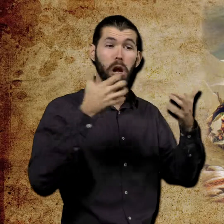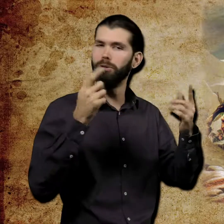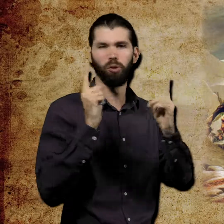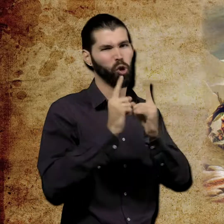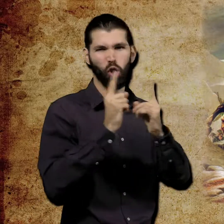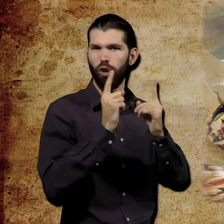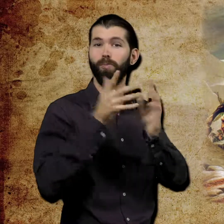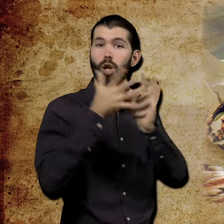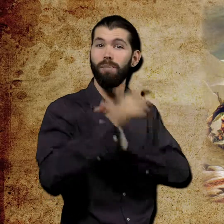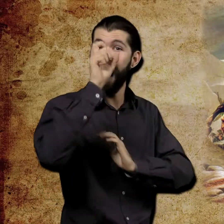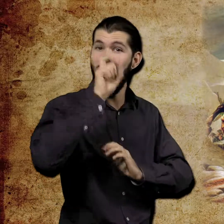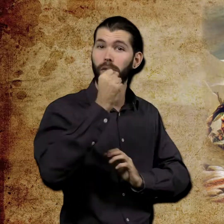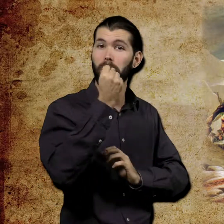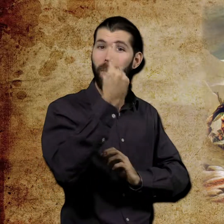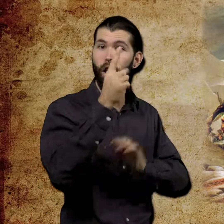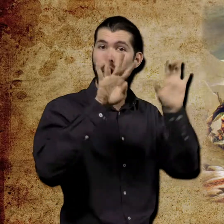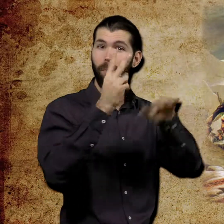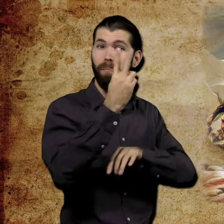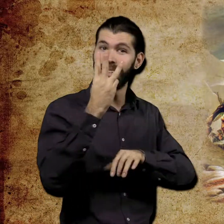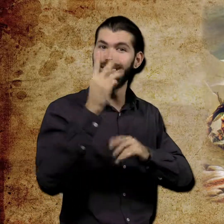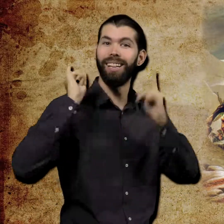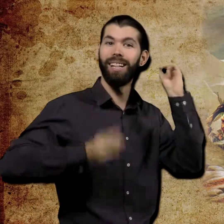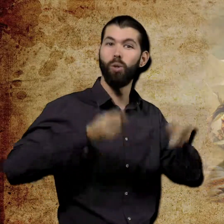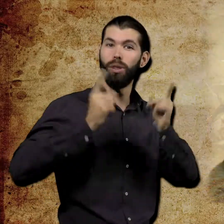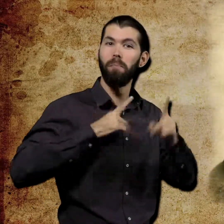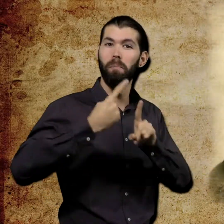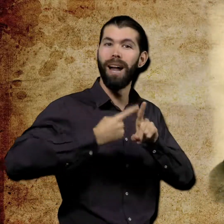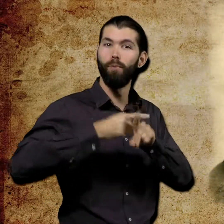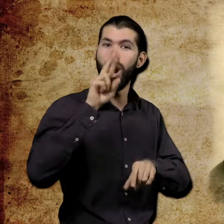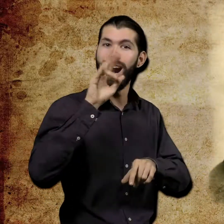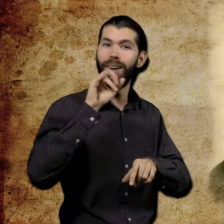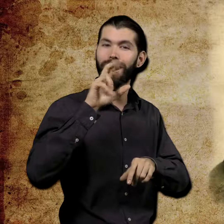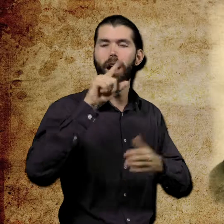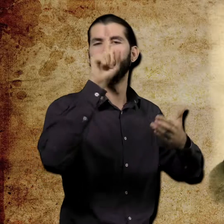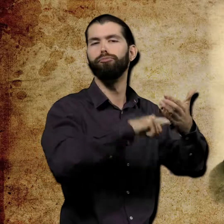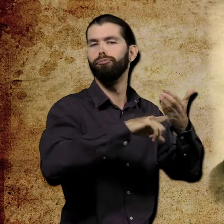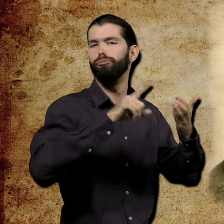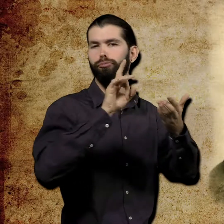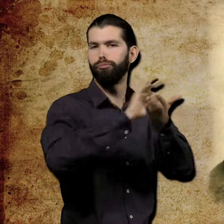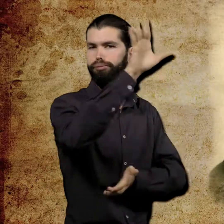La seva existència va ser curta, ja que l'any 1923 va ser abolida per la dictadura de Primo de Rivera.